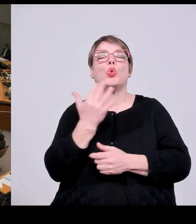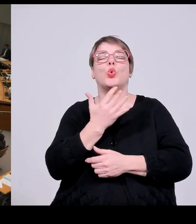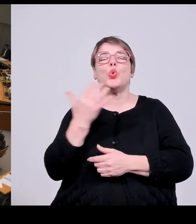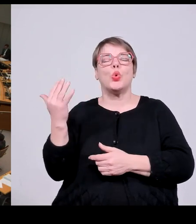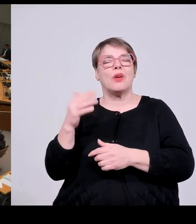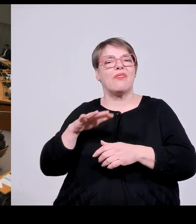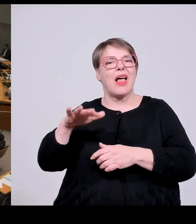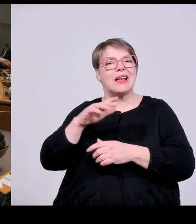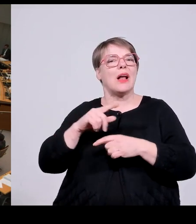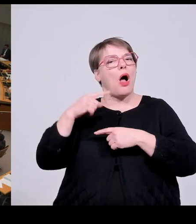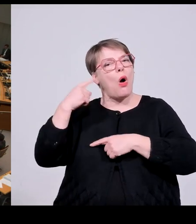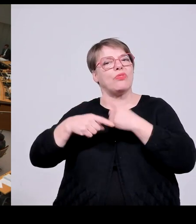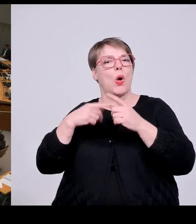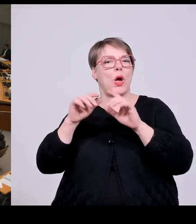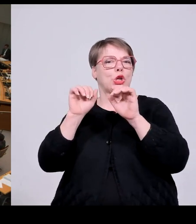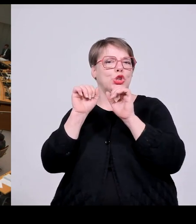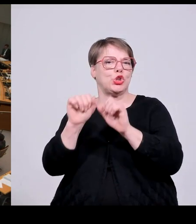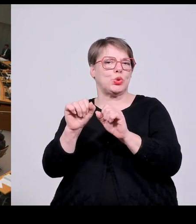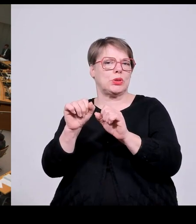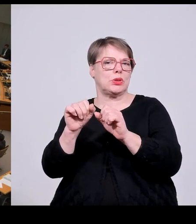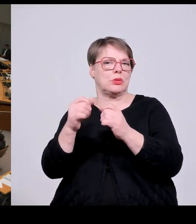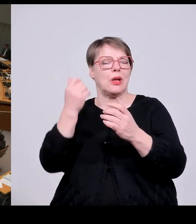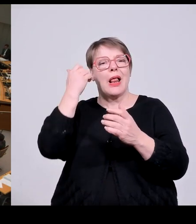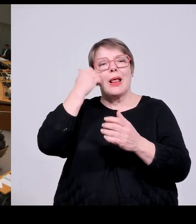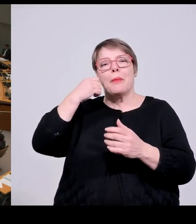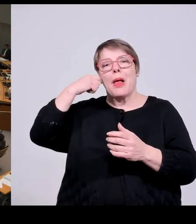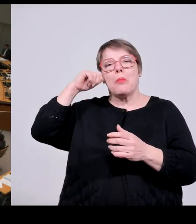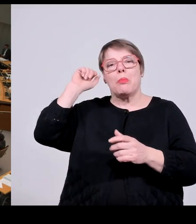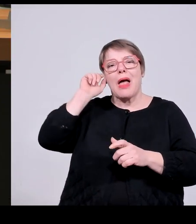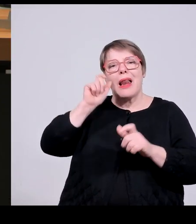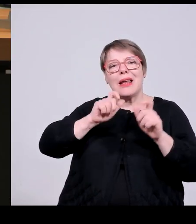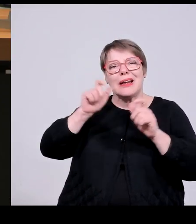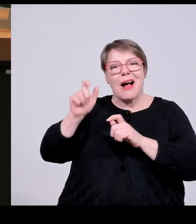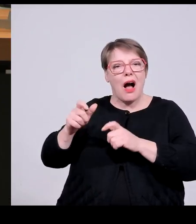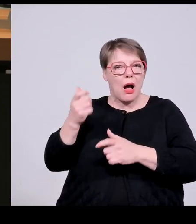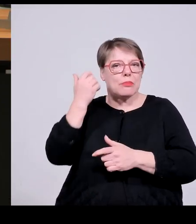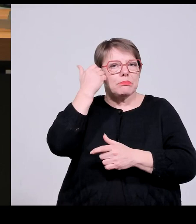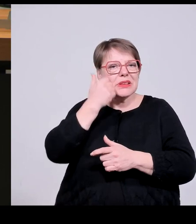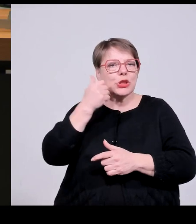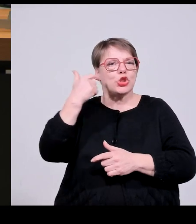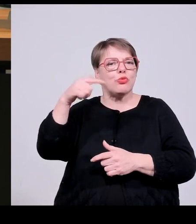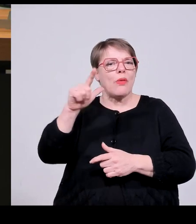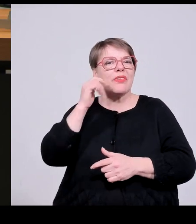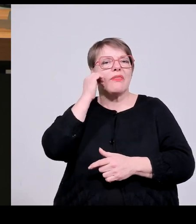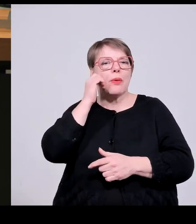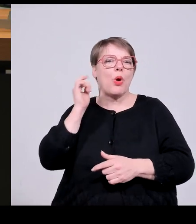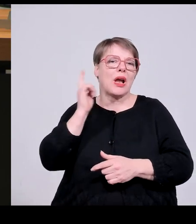Danke, Frau Präsidentin. Ich glaube das ist jetzt der Moment, wo man wieder ein paar Korrekturen anbringen muss.